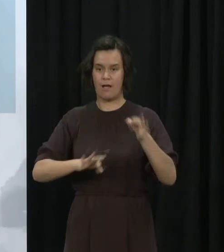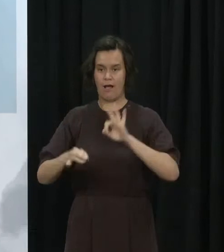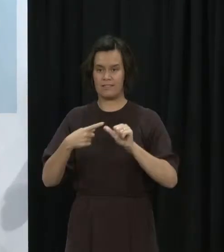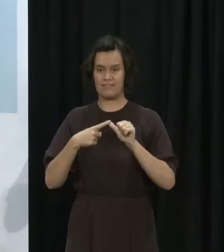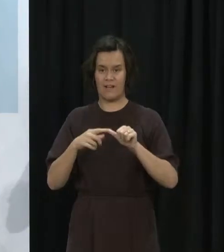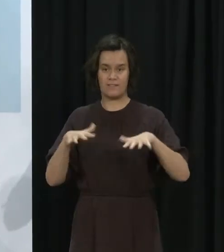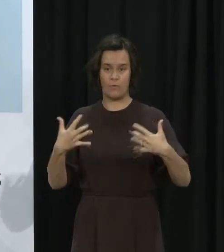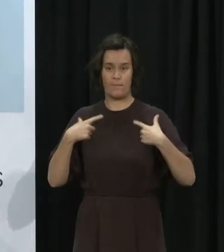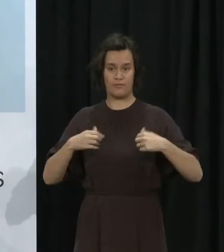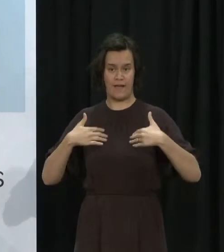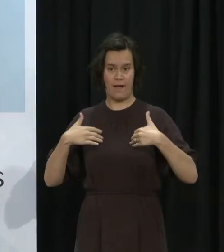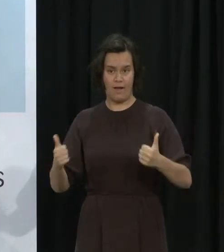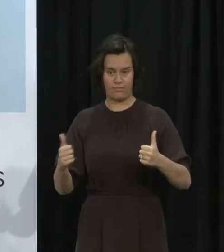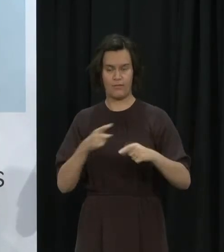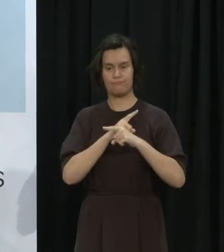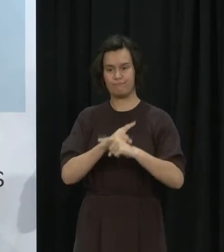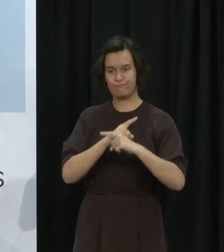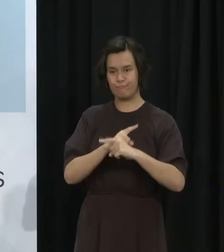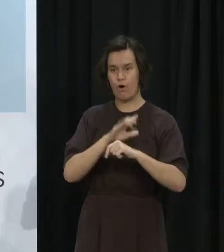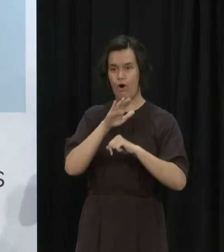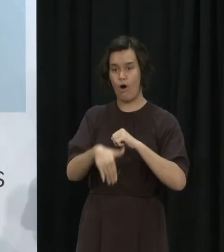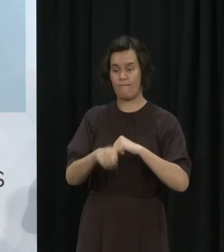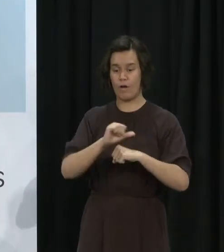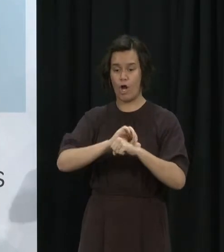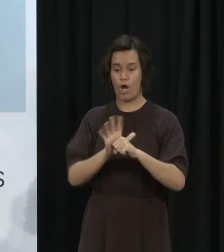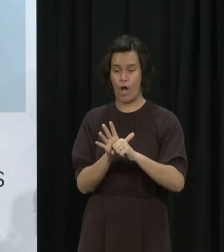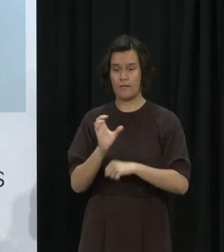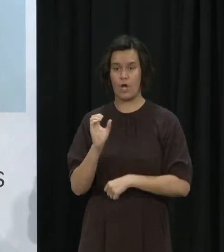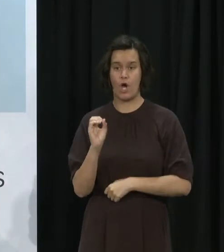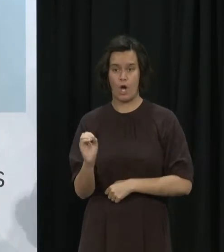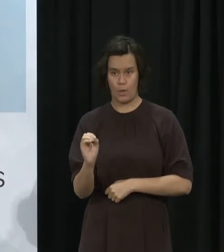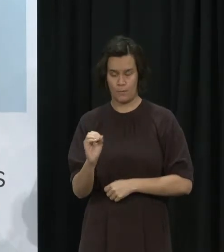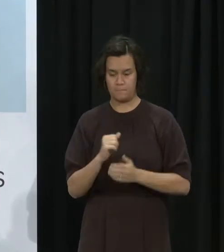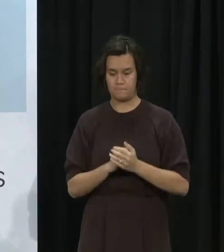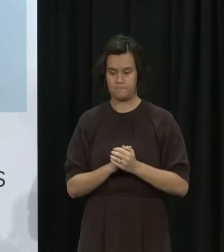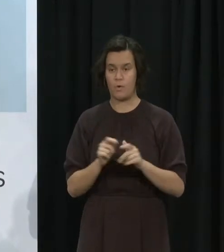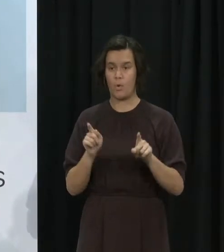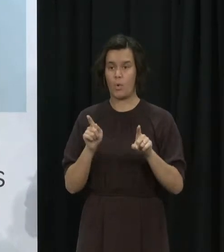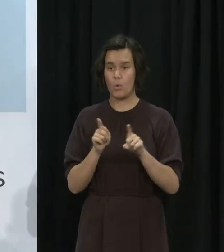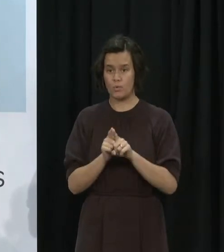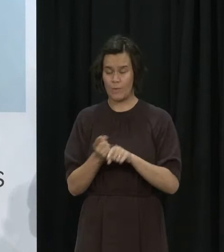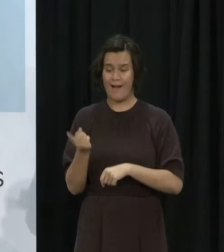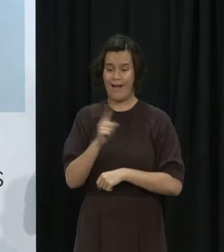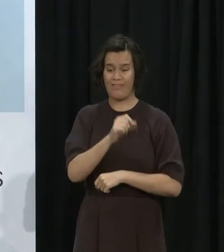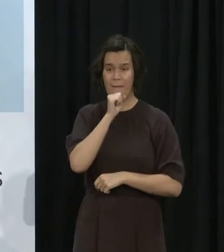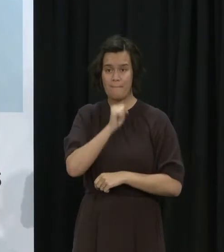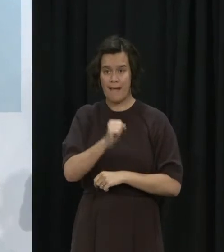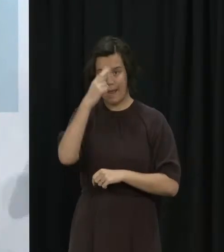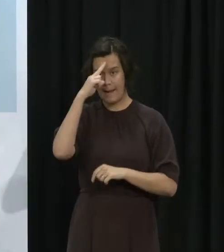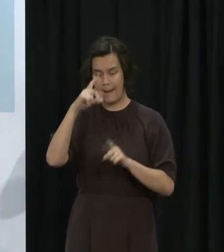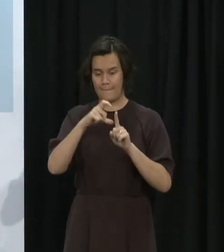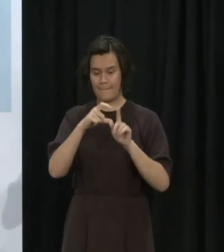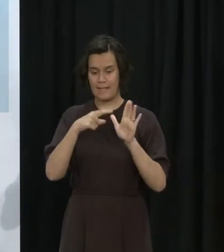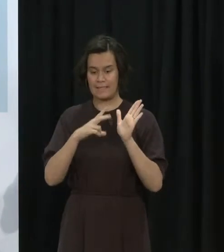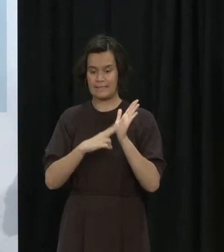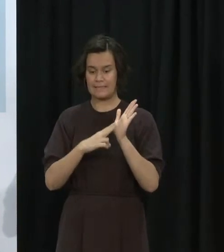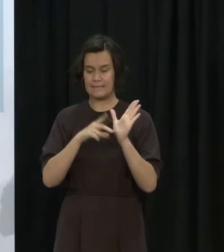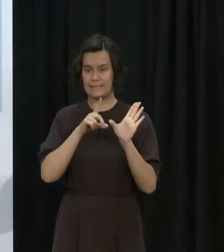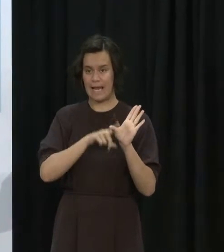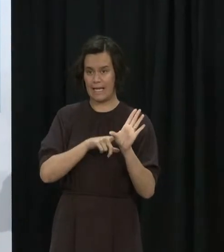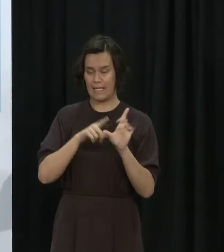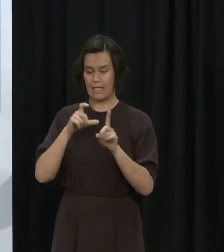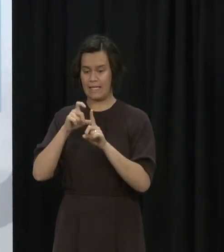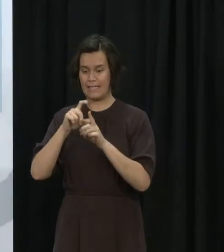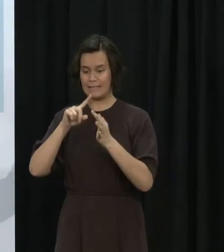afternoon. I tenei ra ko Ian